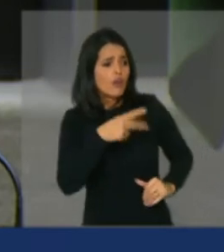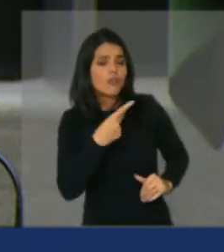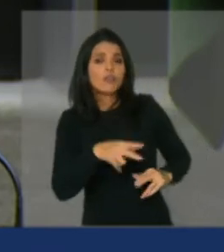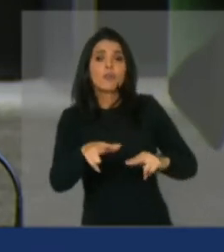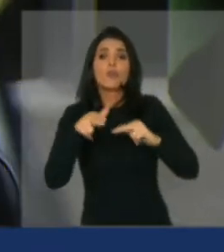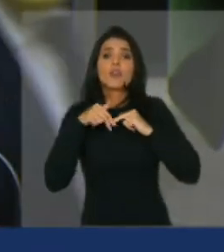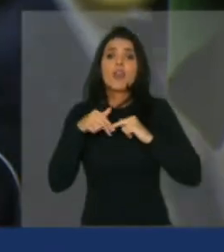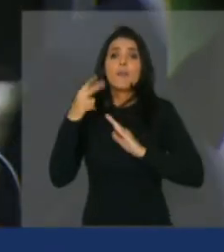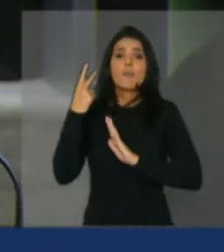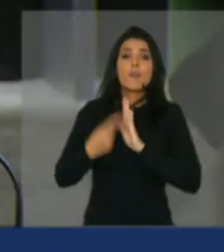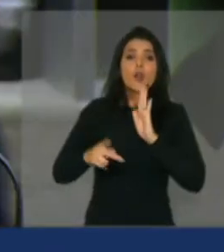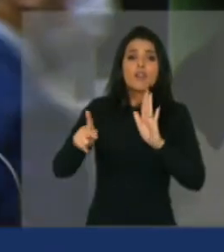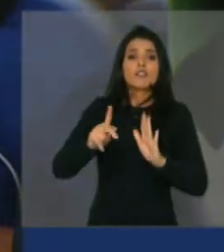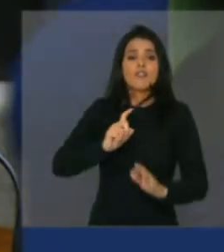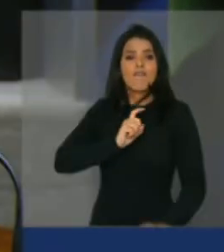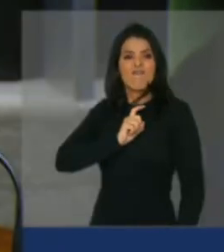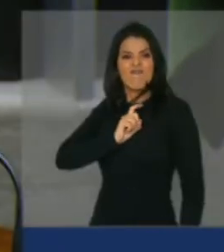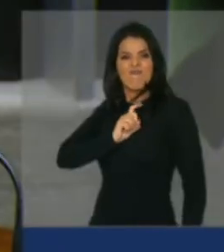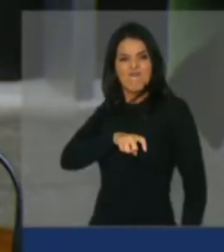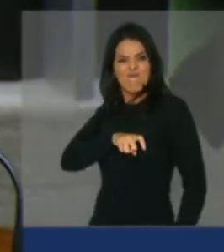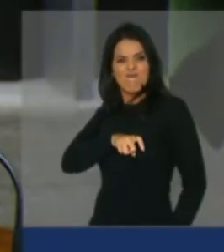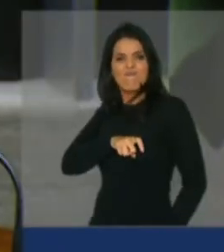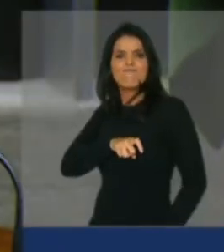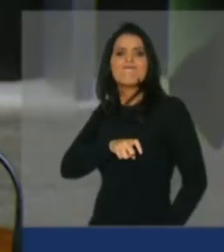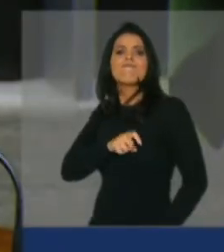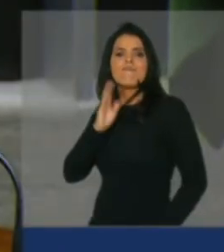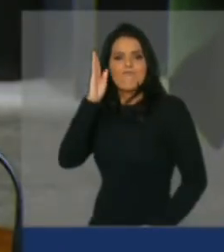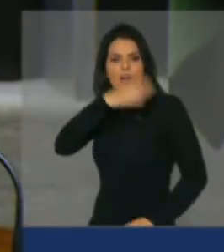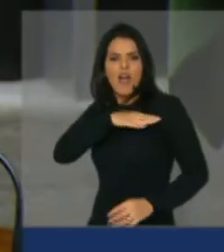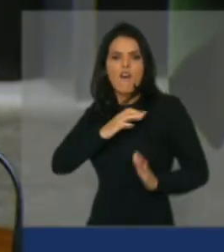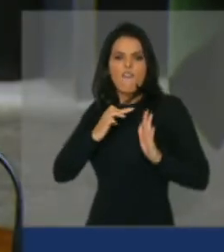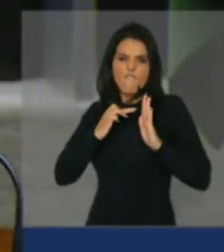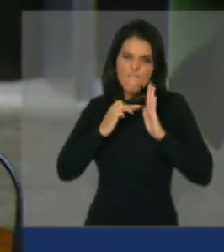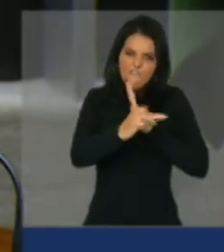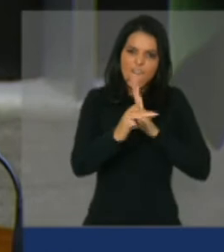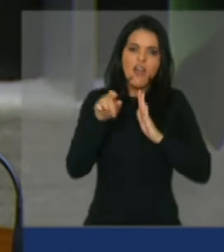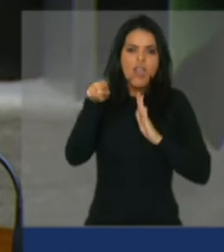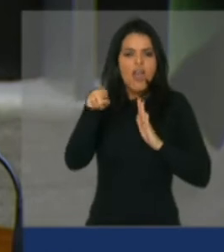M, QUE SE FORAM, GENOCIDA DOLOSA DESSE GOVERNO, QUE SE